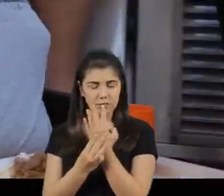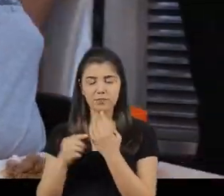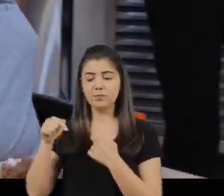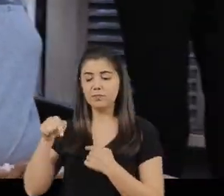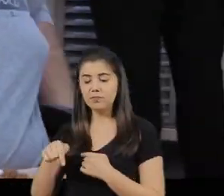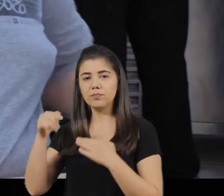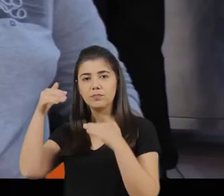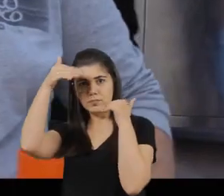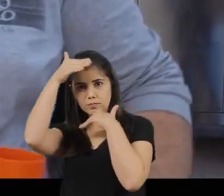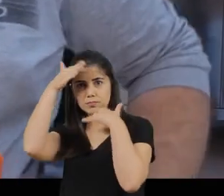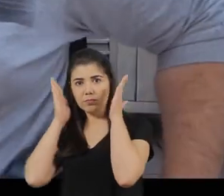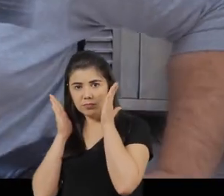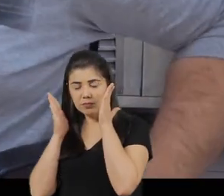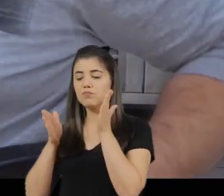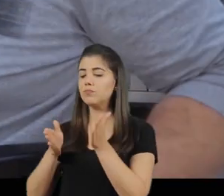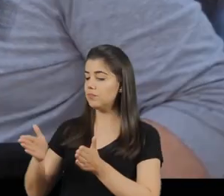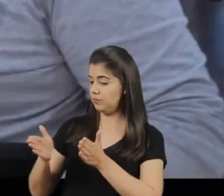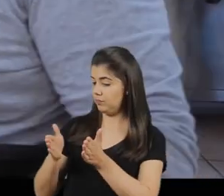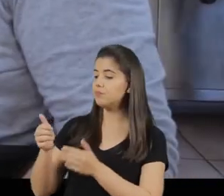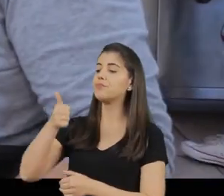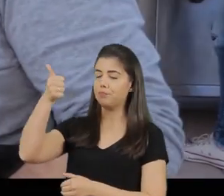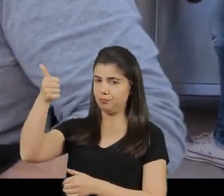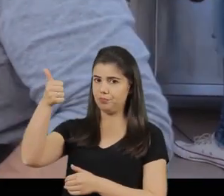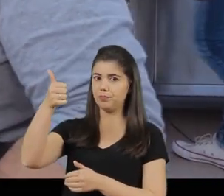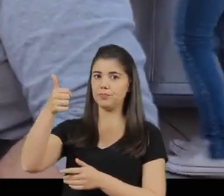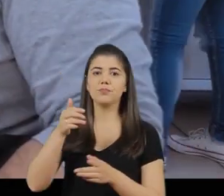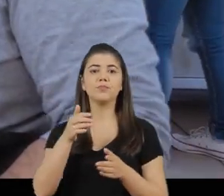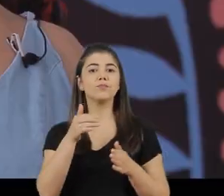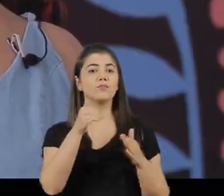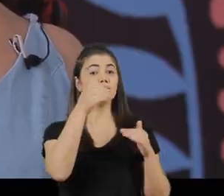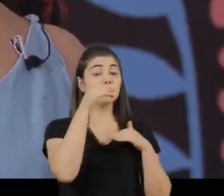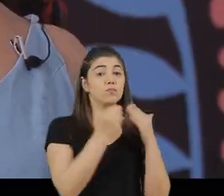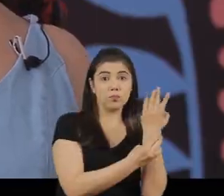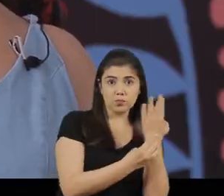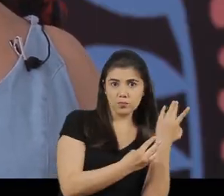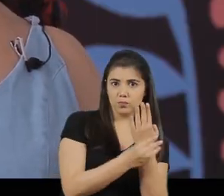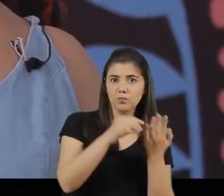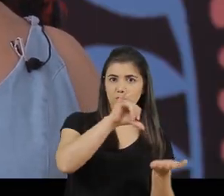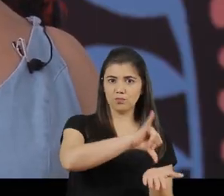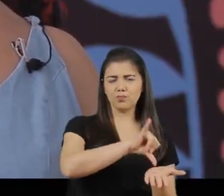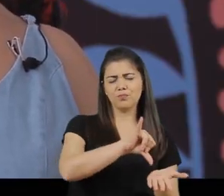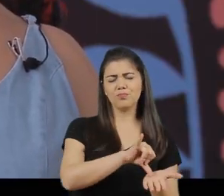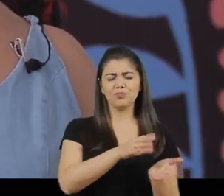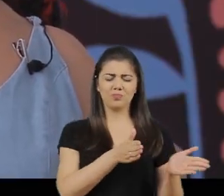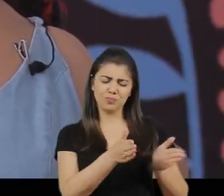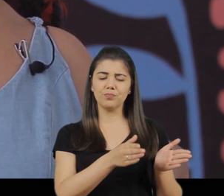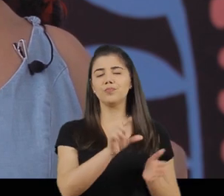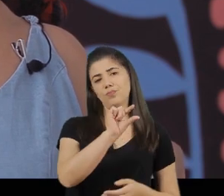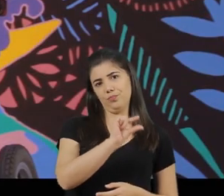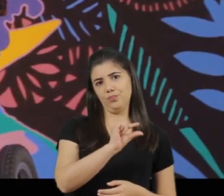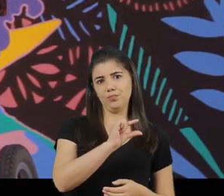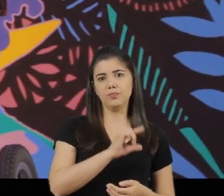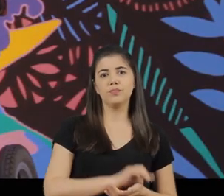Para mim a UFSM é mais acessível que no centro, até porque várias questões, desde o início que eu vim,